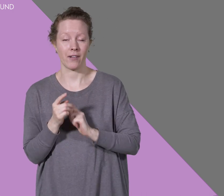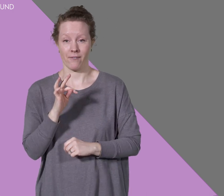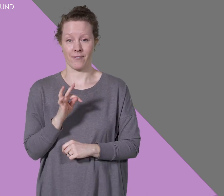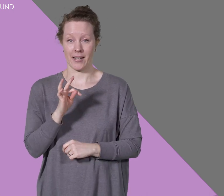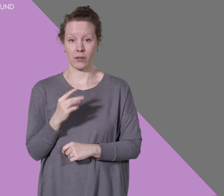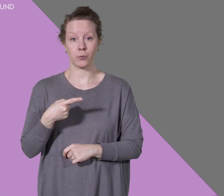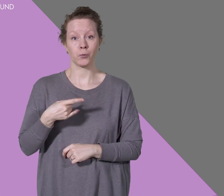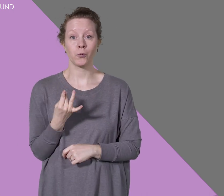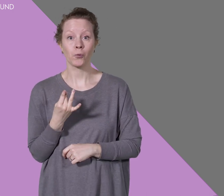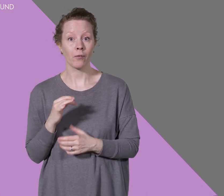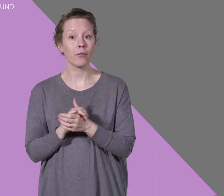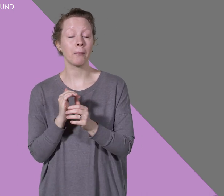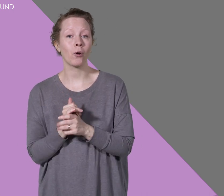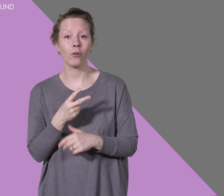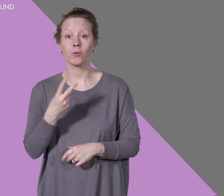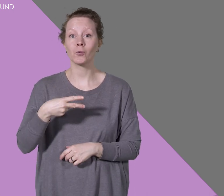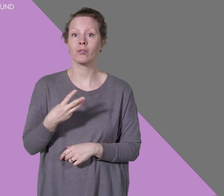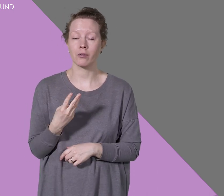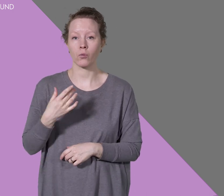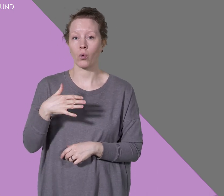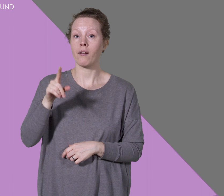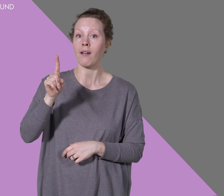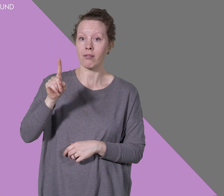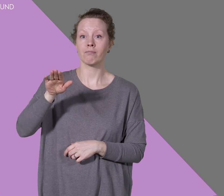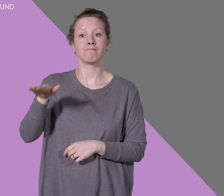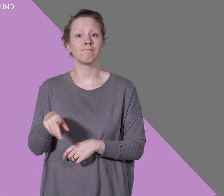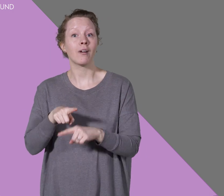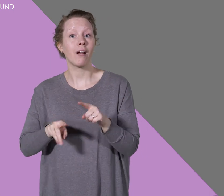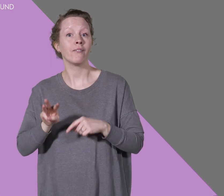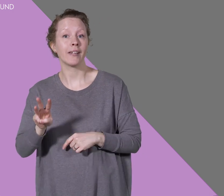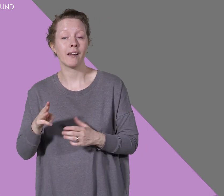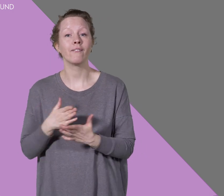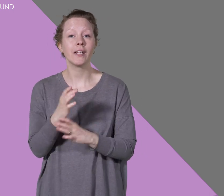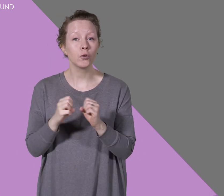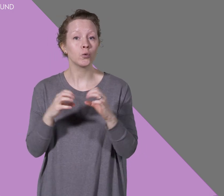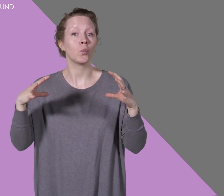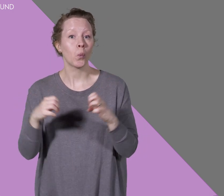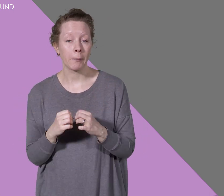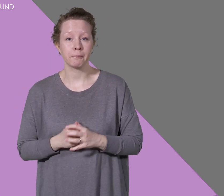fredagen den 17.2.2023 kl. 13–14.30 på Zoom.